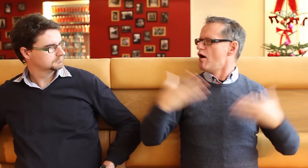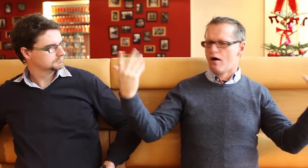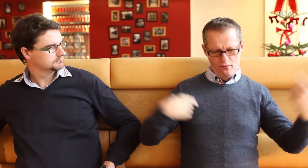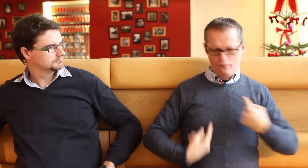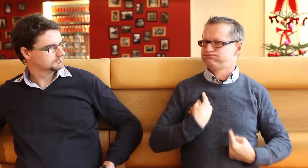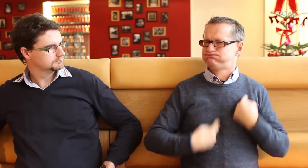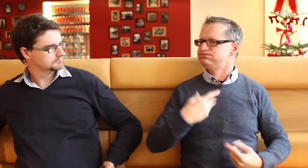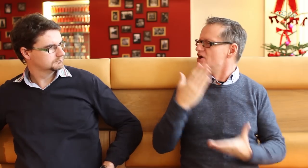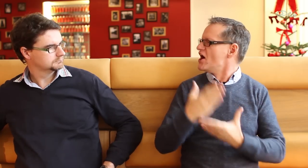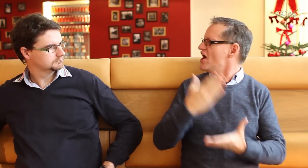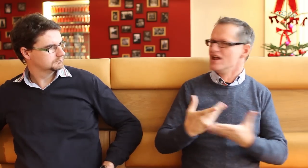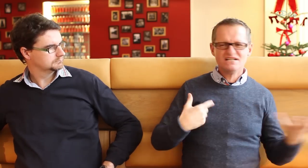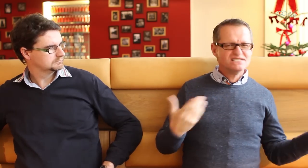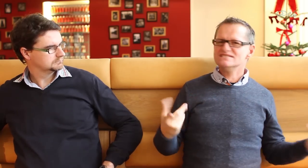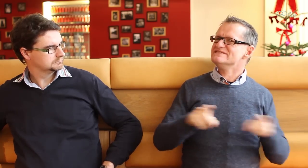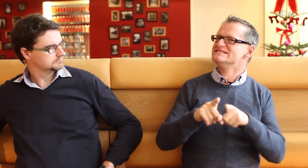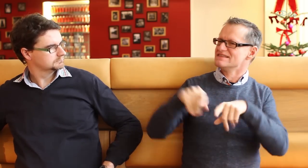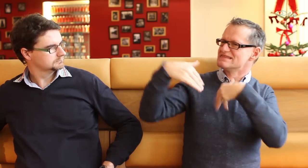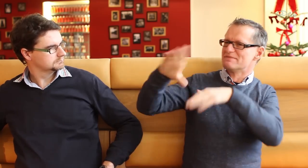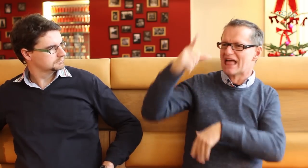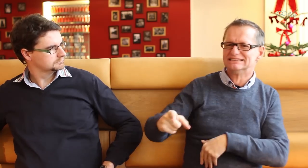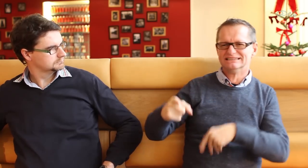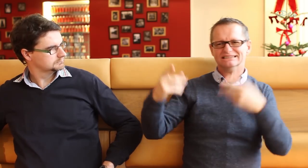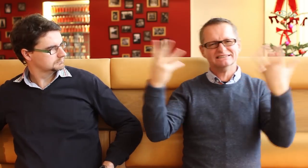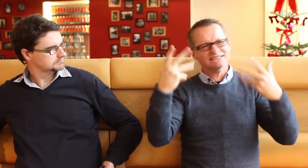Ich war mich unheimlich motiviert und wollte die Situation in Deutschland unbedingt ändern. Wie bei der Demo für „Aktion Gebärdensprache macht stark“.